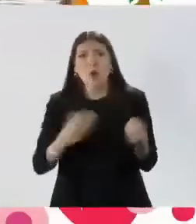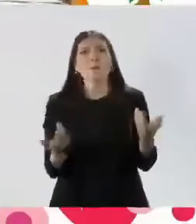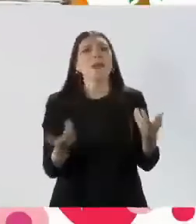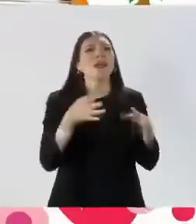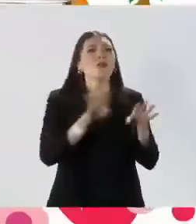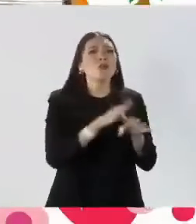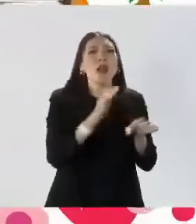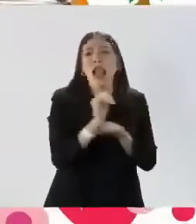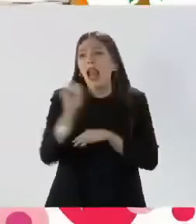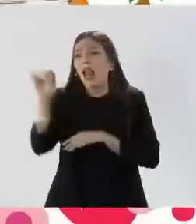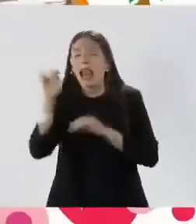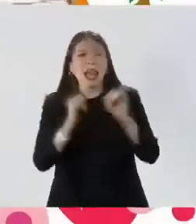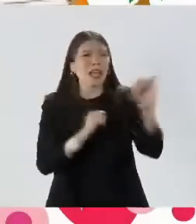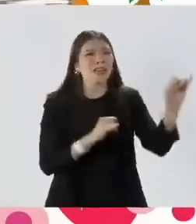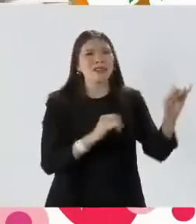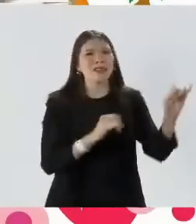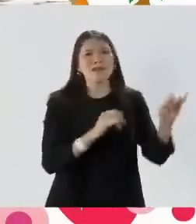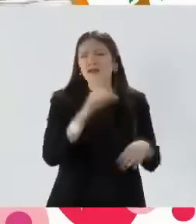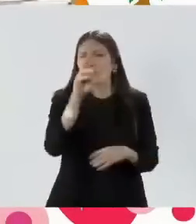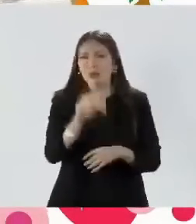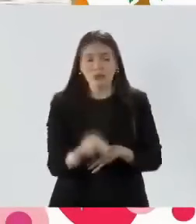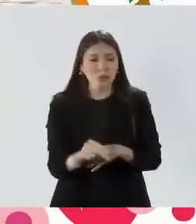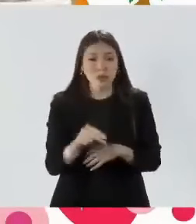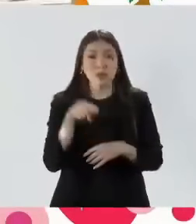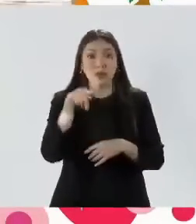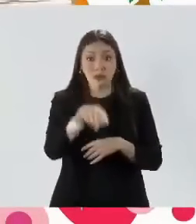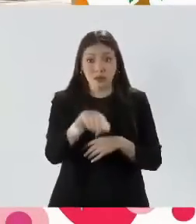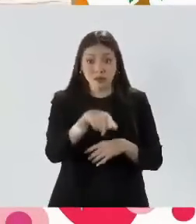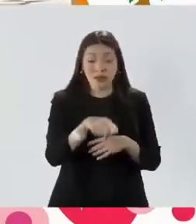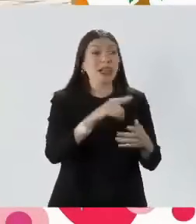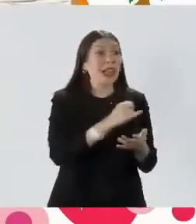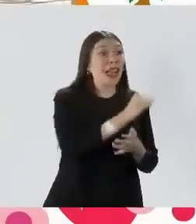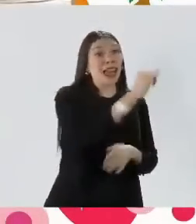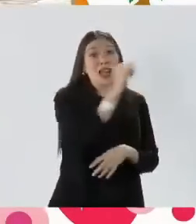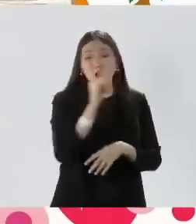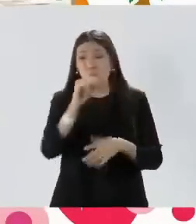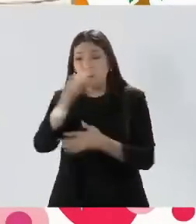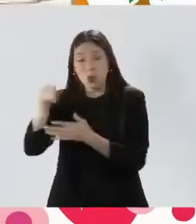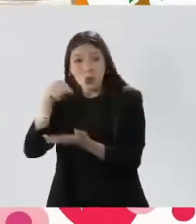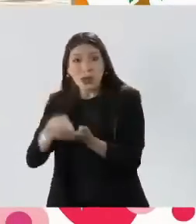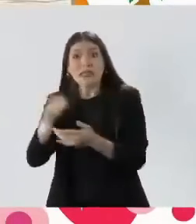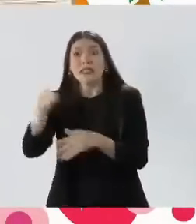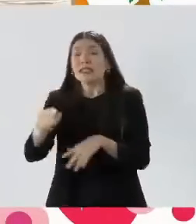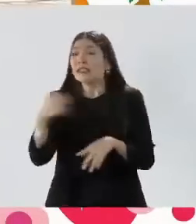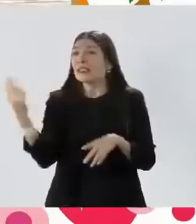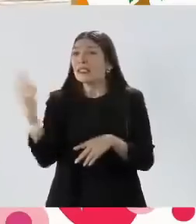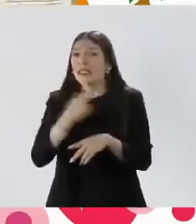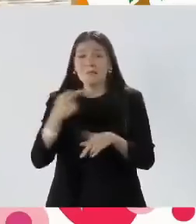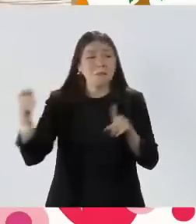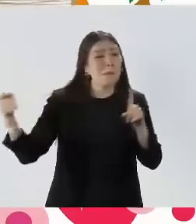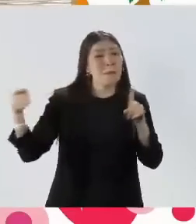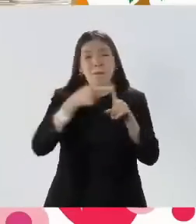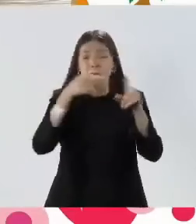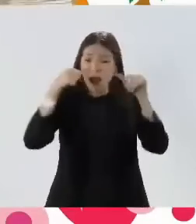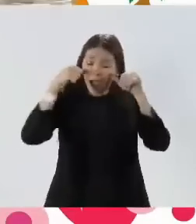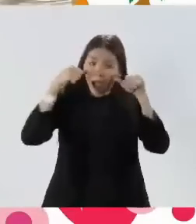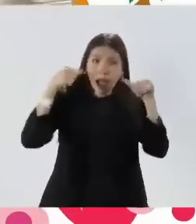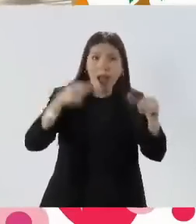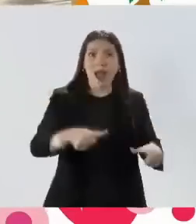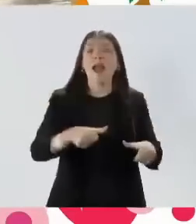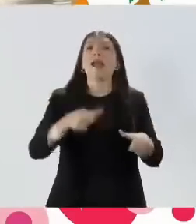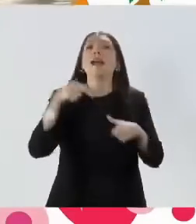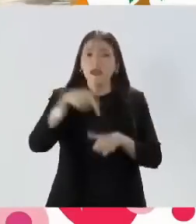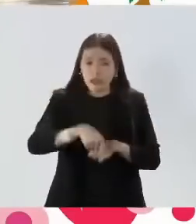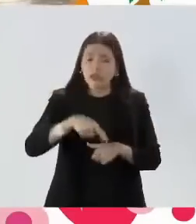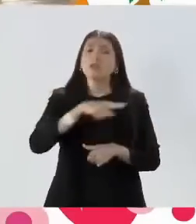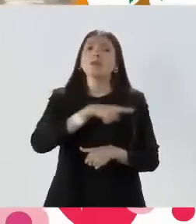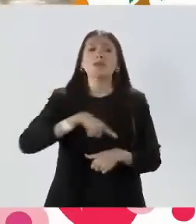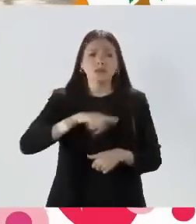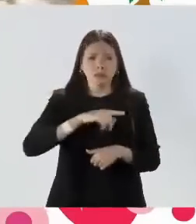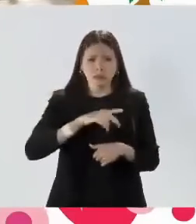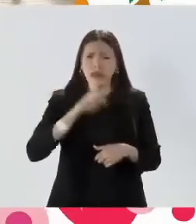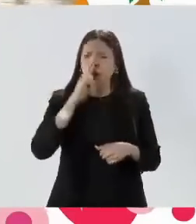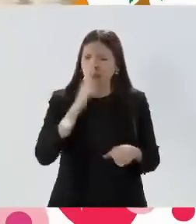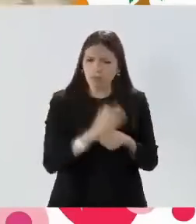el centro de las preocupaciones y ocupaciones del gobierno de la ciudad para que las zonas más alas